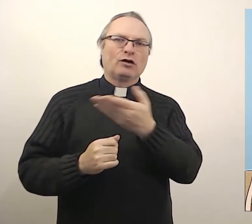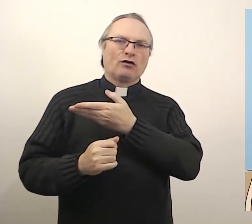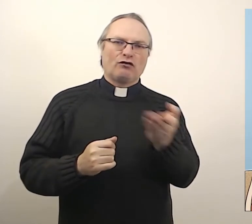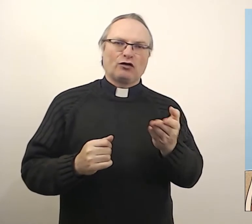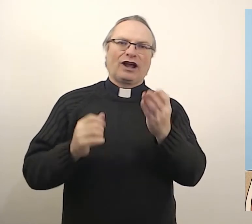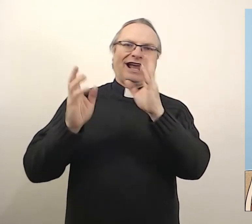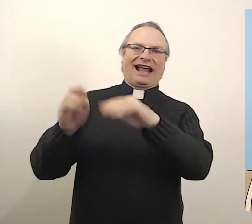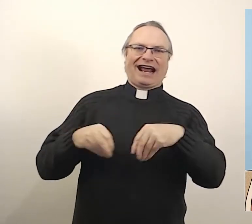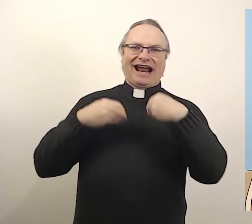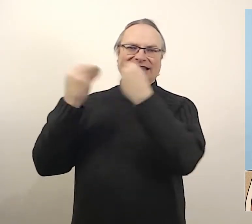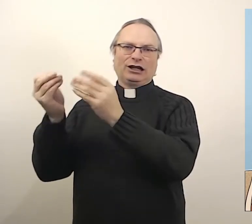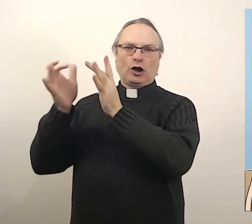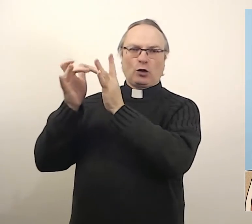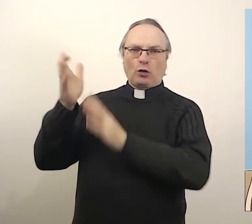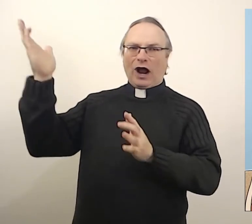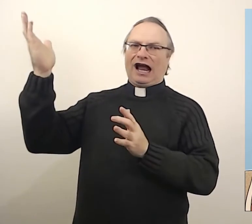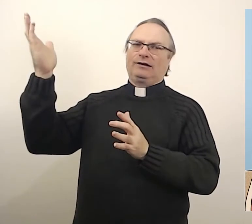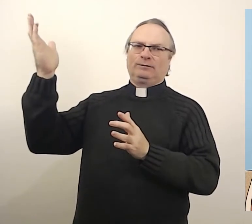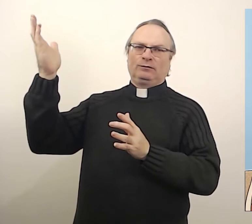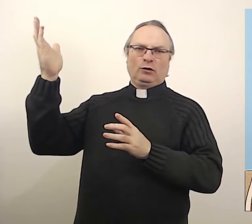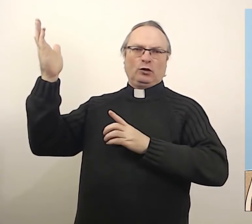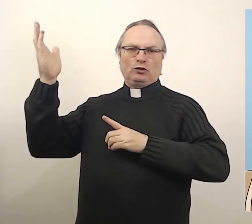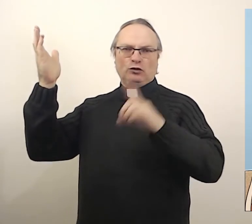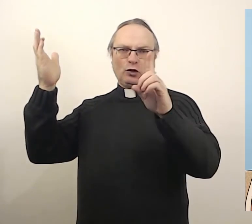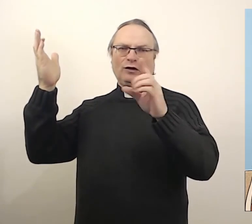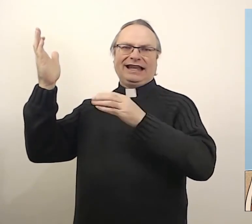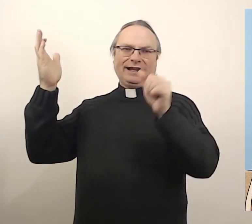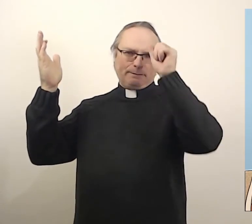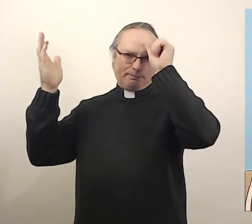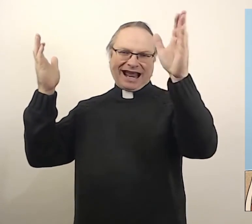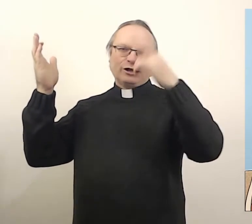vous rendiez gloire au Dieu et Père